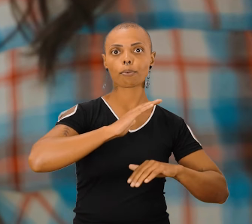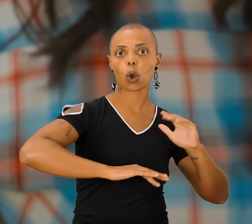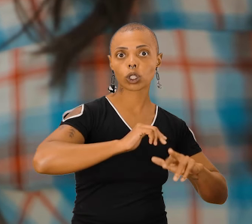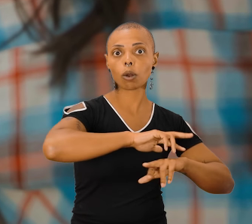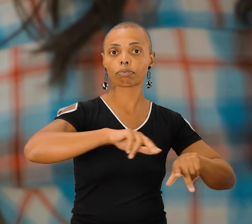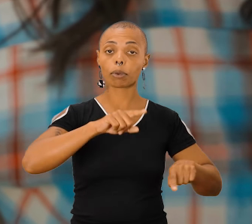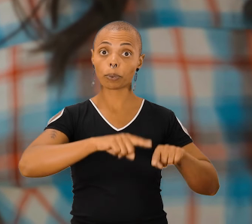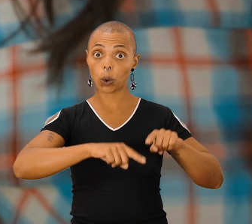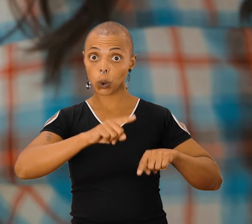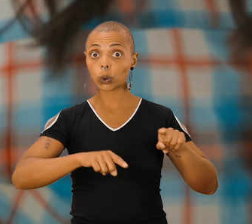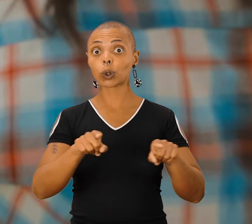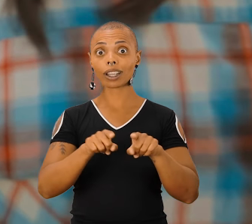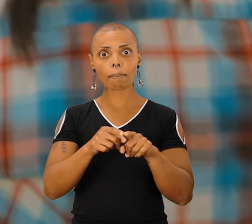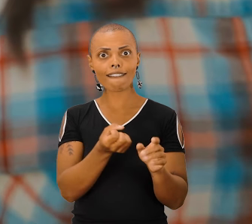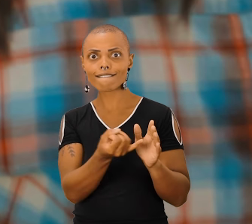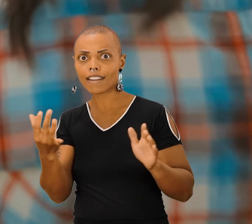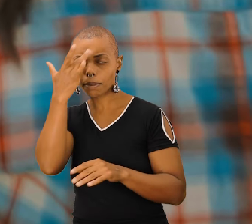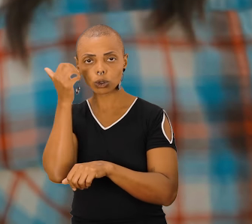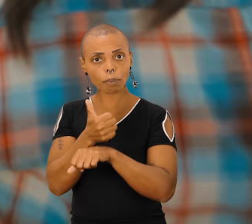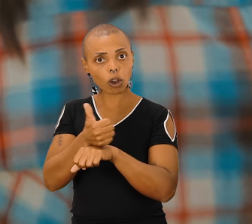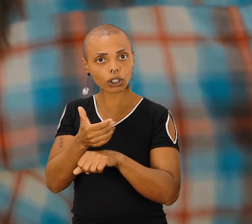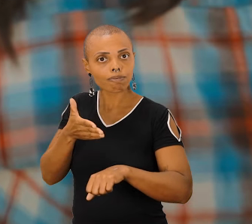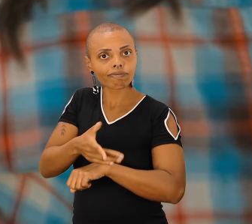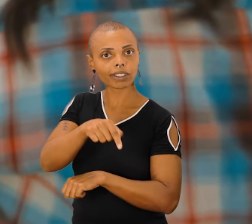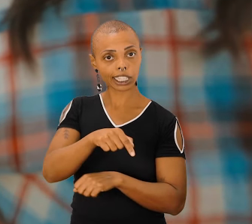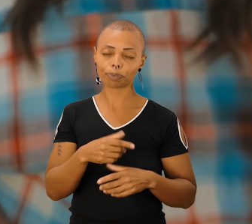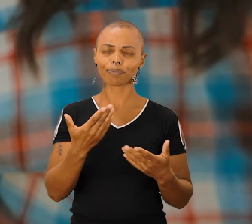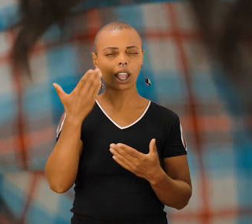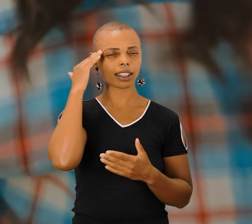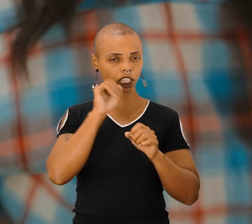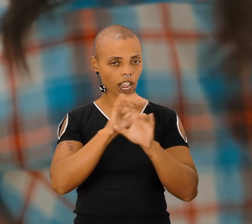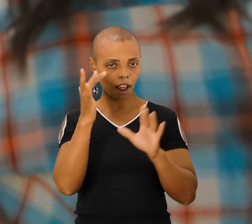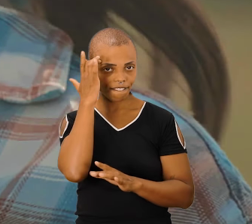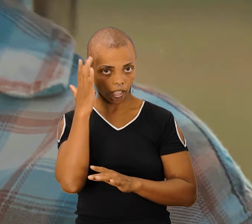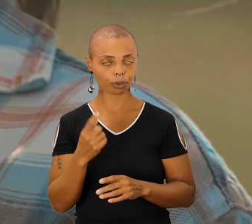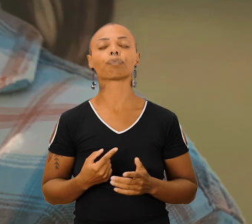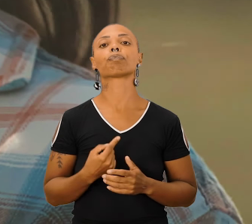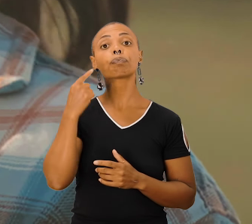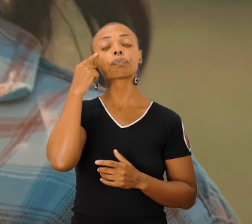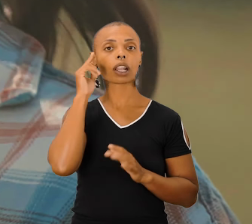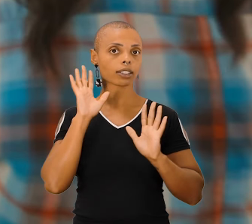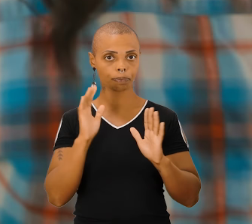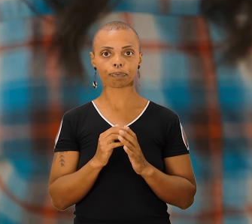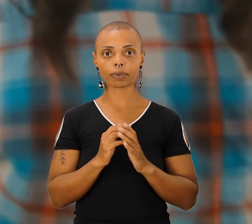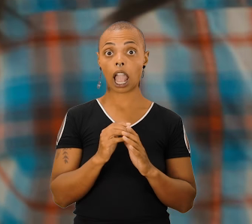e um monte de profissionais que fazem parte dela. Pra ficar mais fácil de entender, pensa assim: o Agro está dividido entre